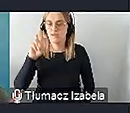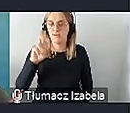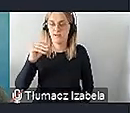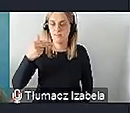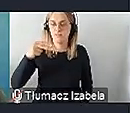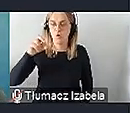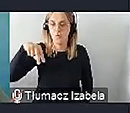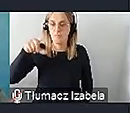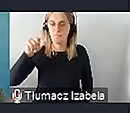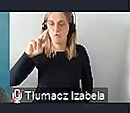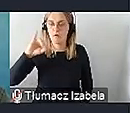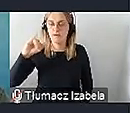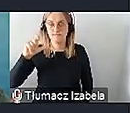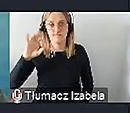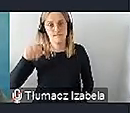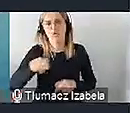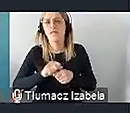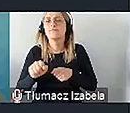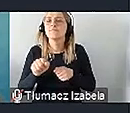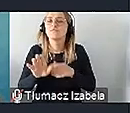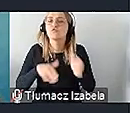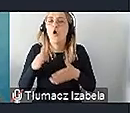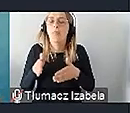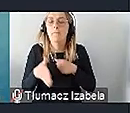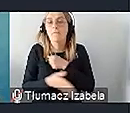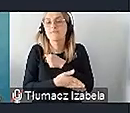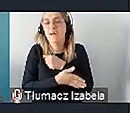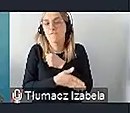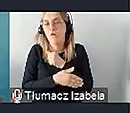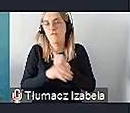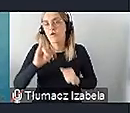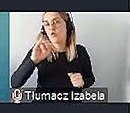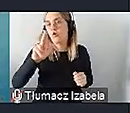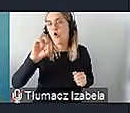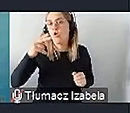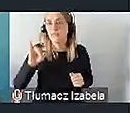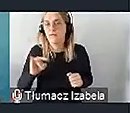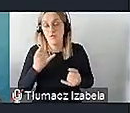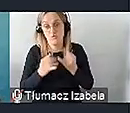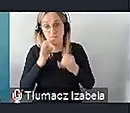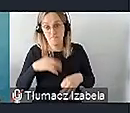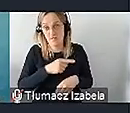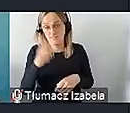Bo jest to stronka z takimi podstawowymi ikonami. Jeżeli będą państwo się zastanawiać,